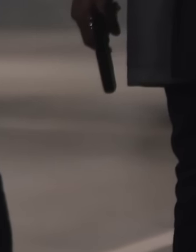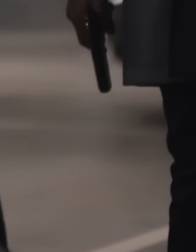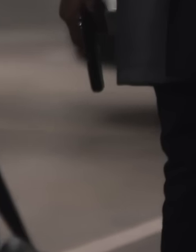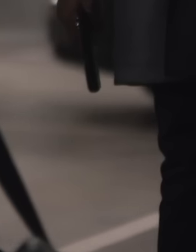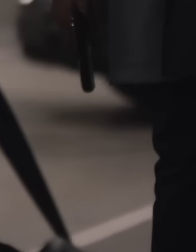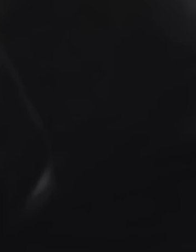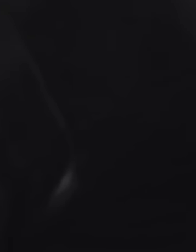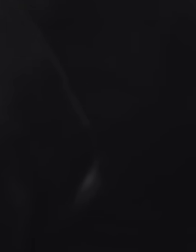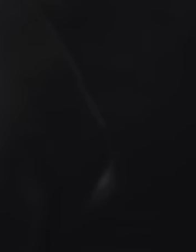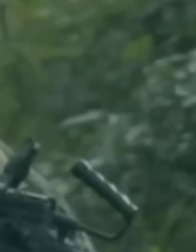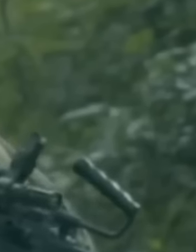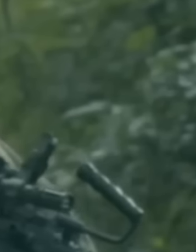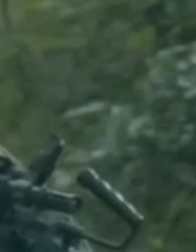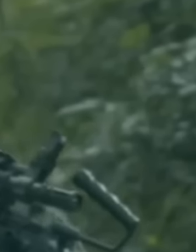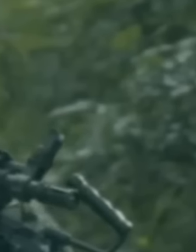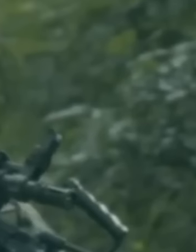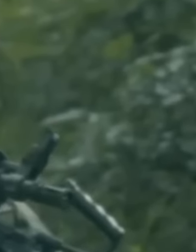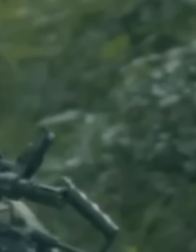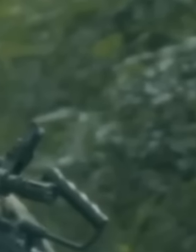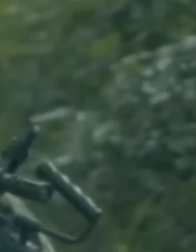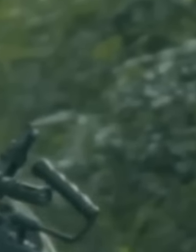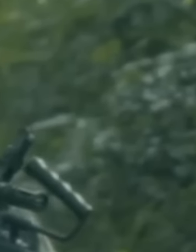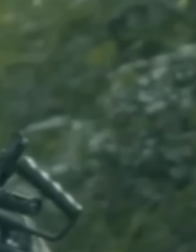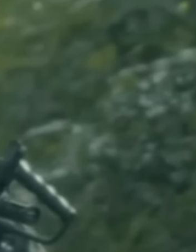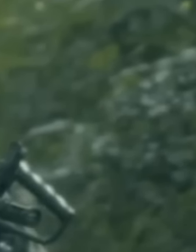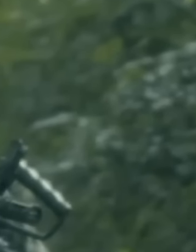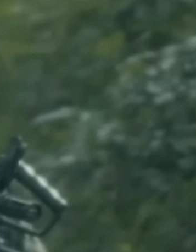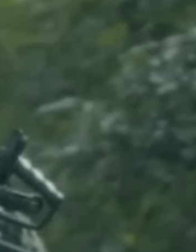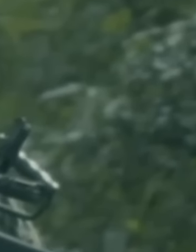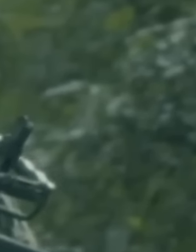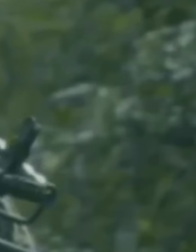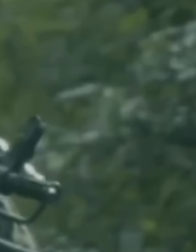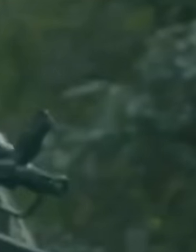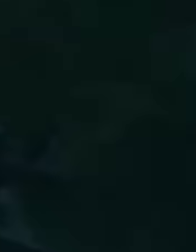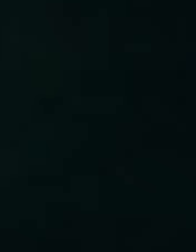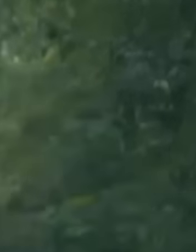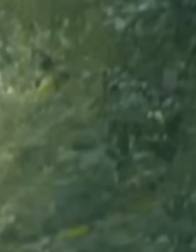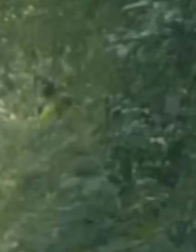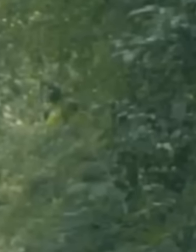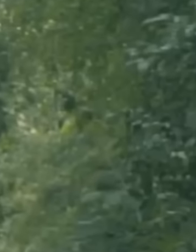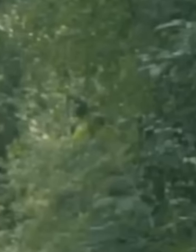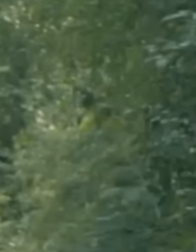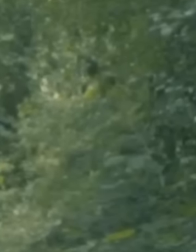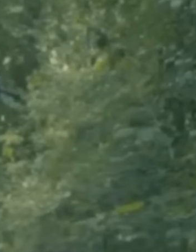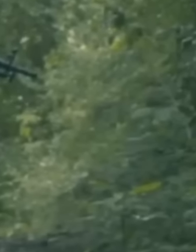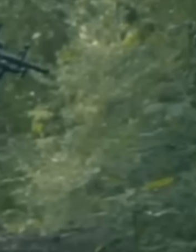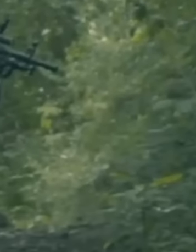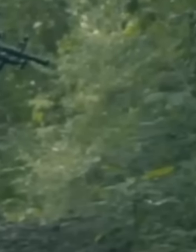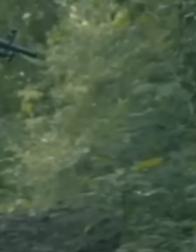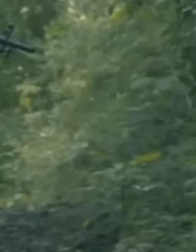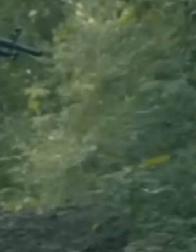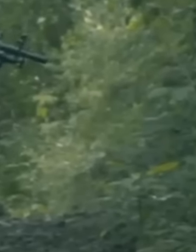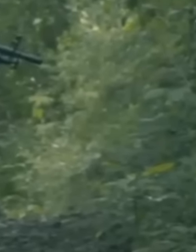militar, los objetivos más buscados están cayendo uno tras otro. Los operativos federales ya no son